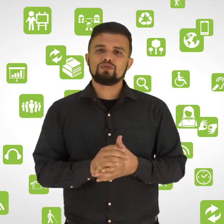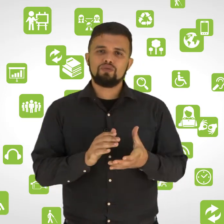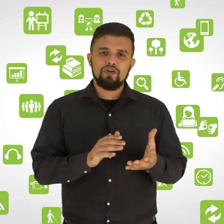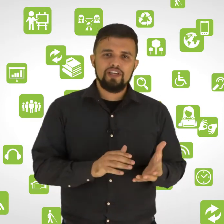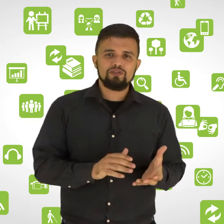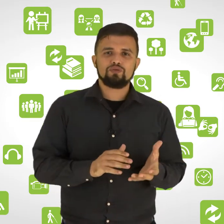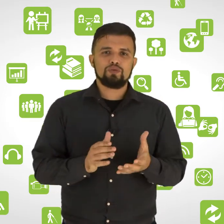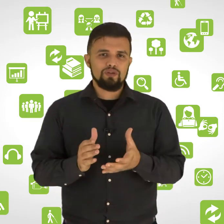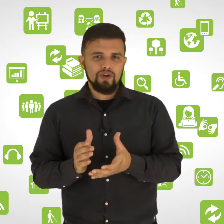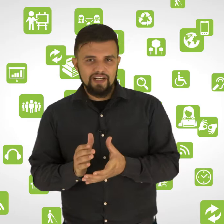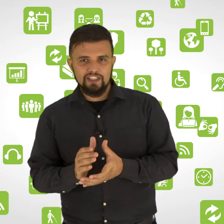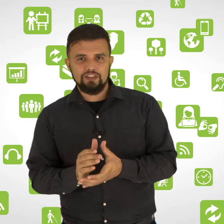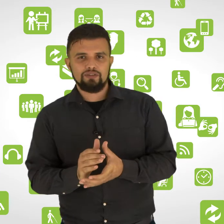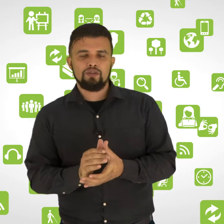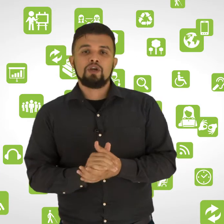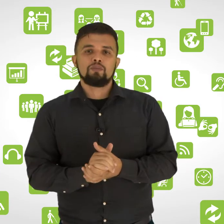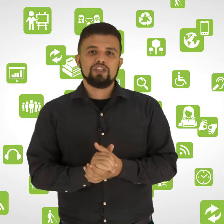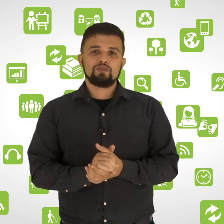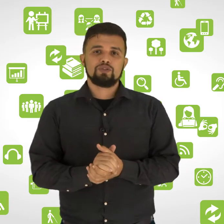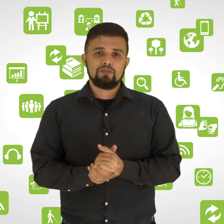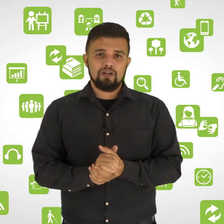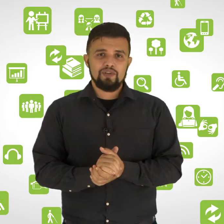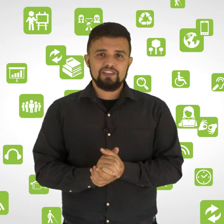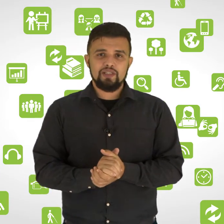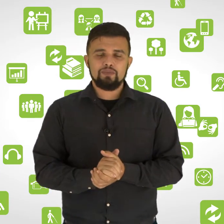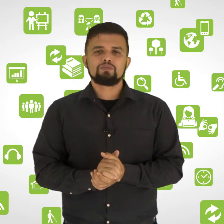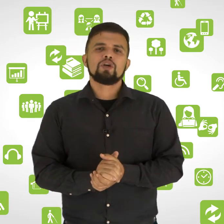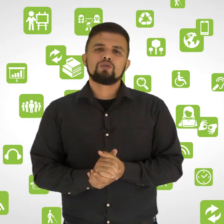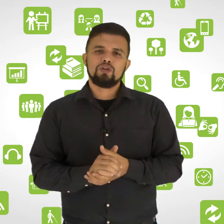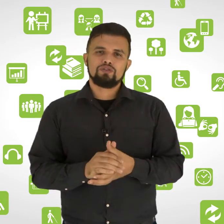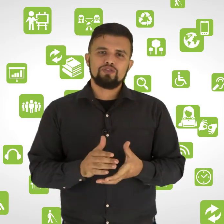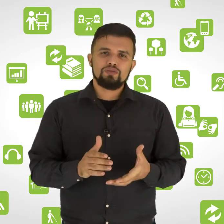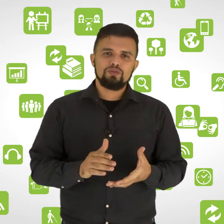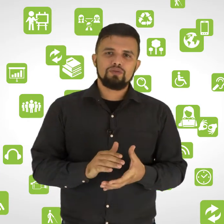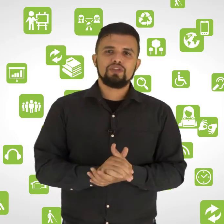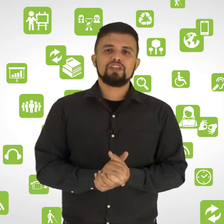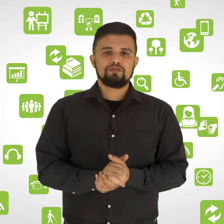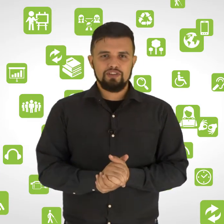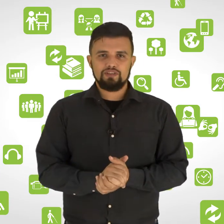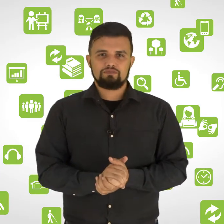de um discurso coeso e coerente. Podemos tomar como exemplo no nosso vídeo do IFES.